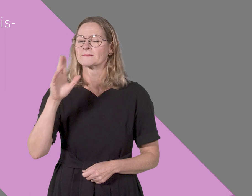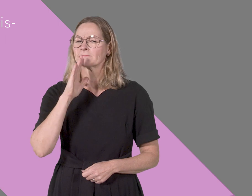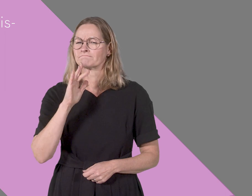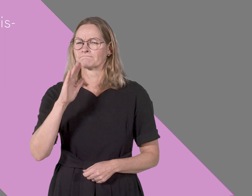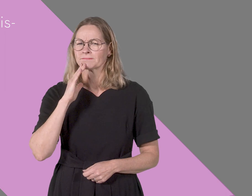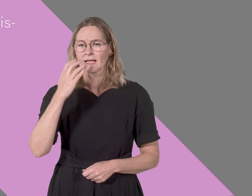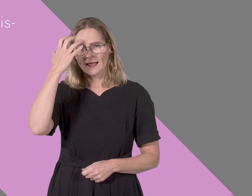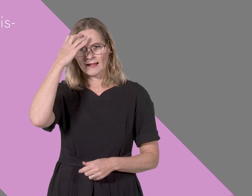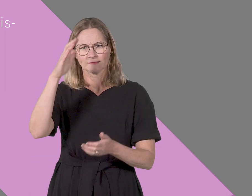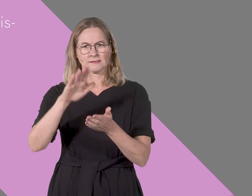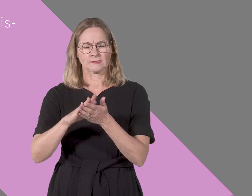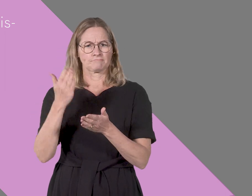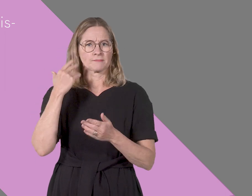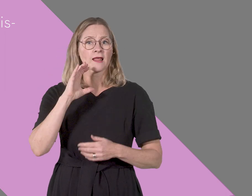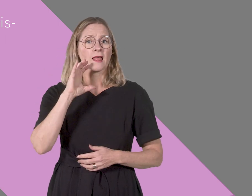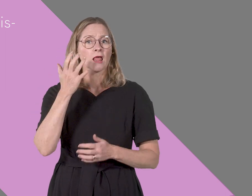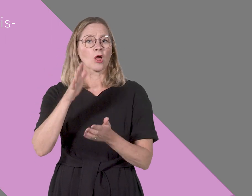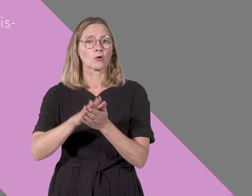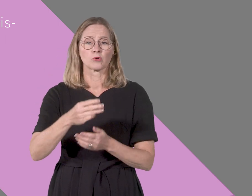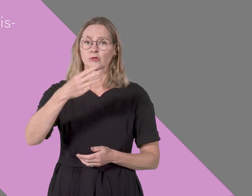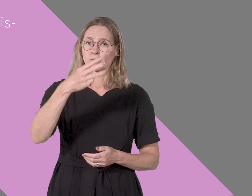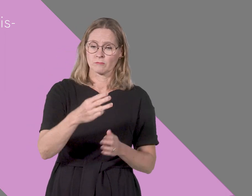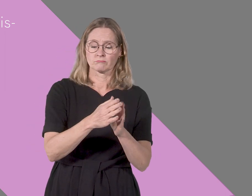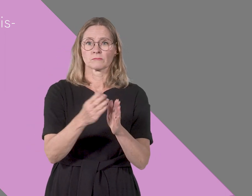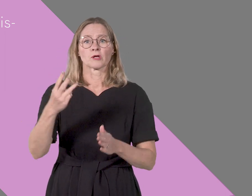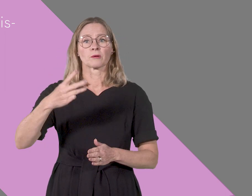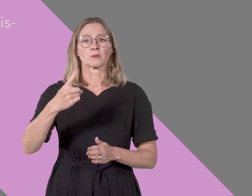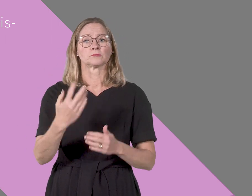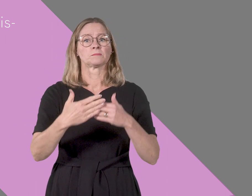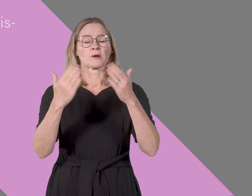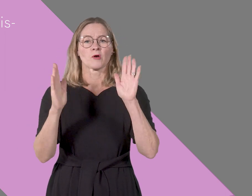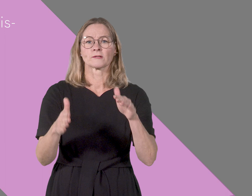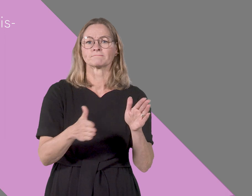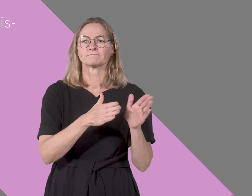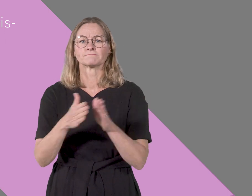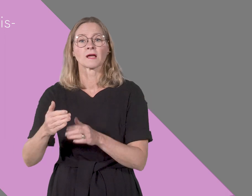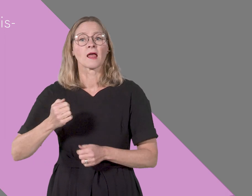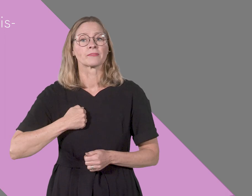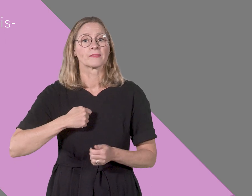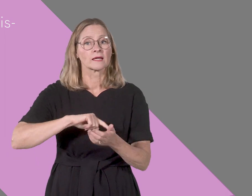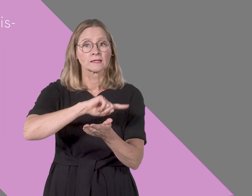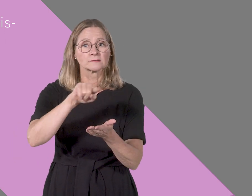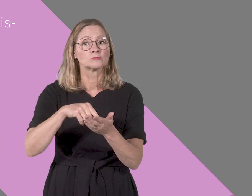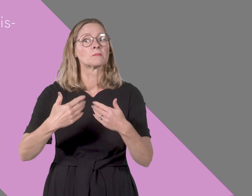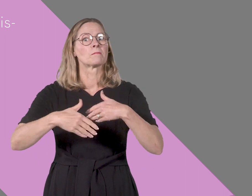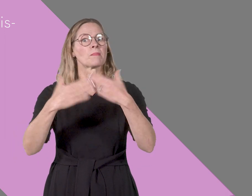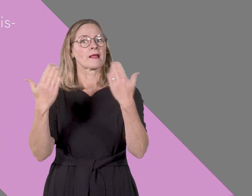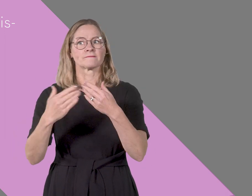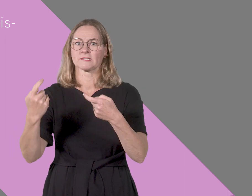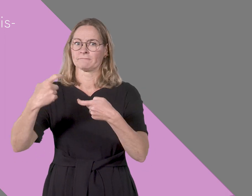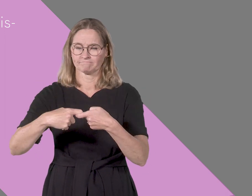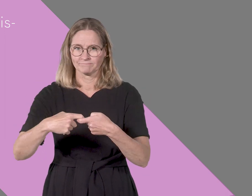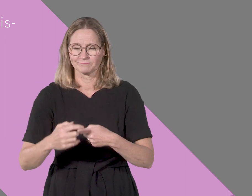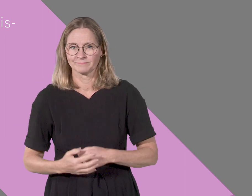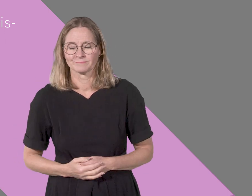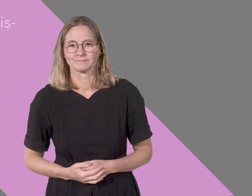kertoo Helsingissä 30. - 31.8.2023 järjestettyjen Hätäkeskuspäivien annista.